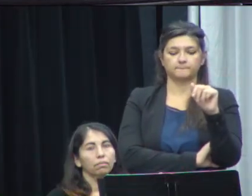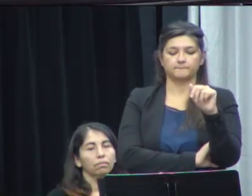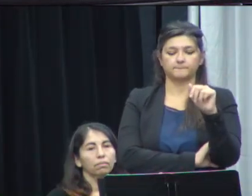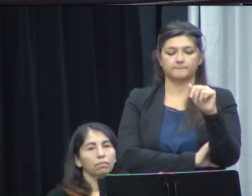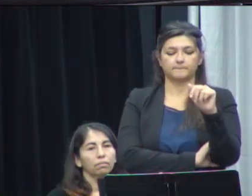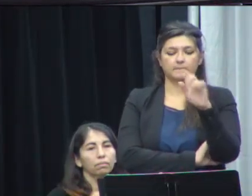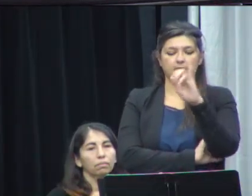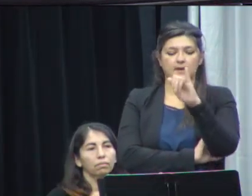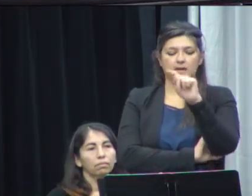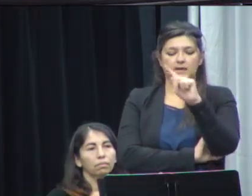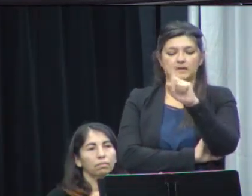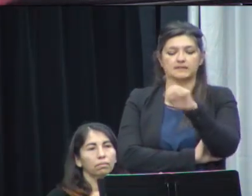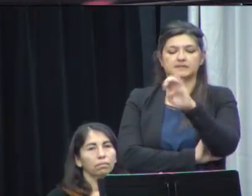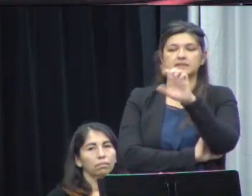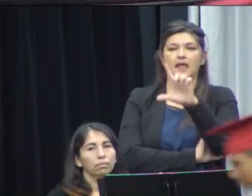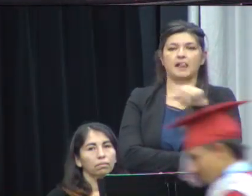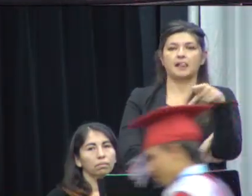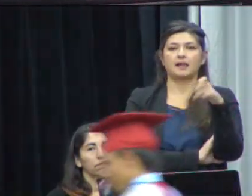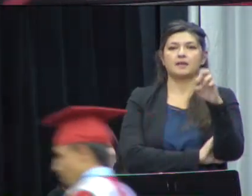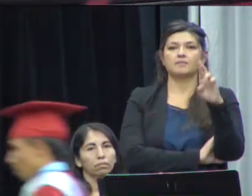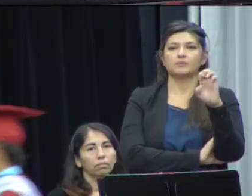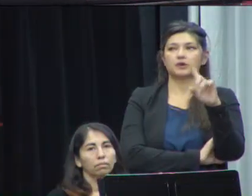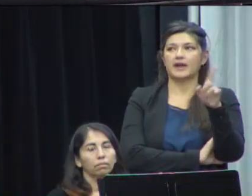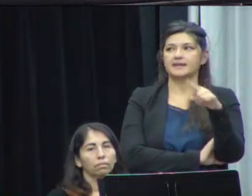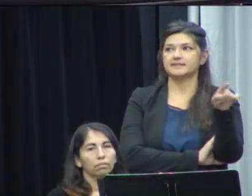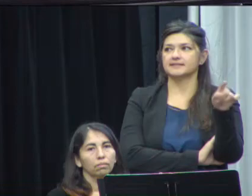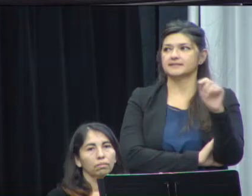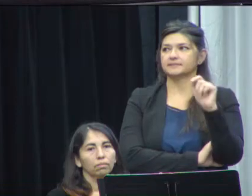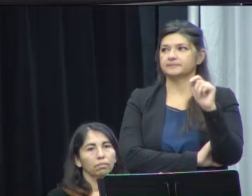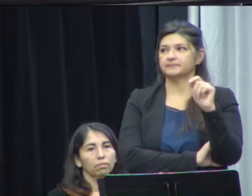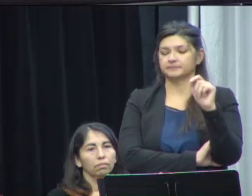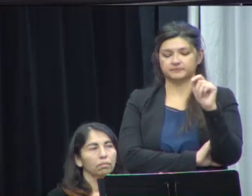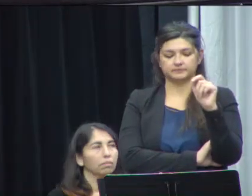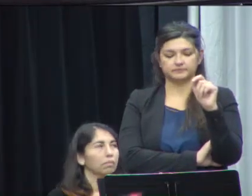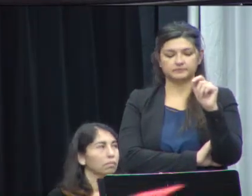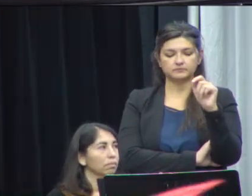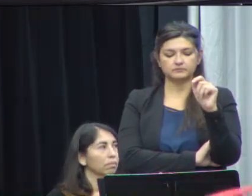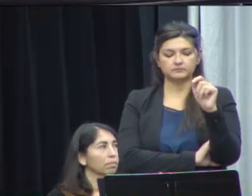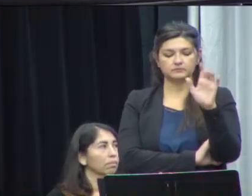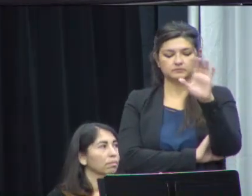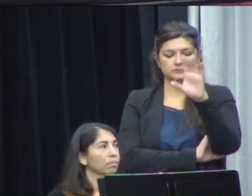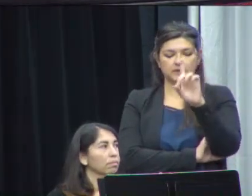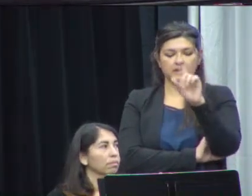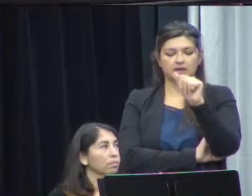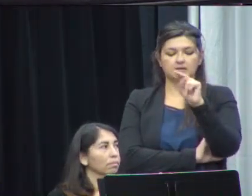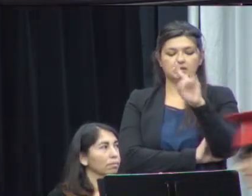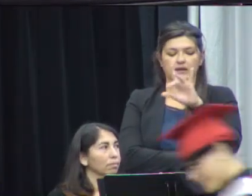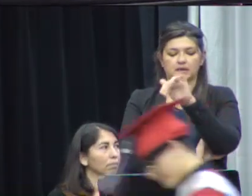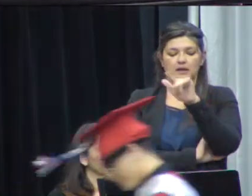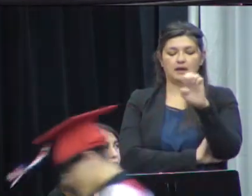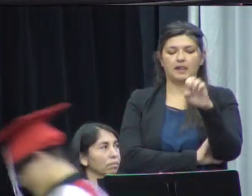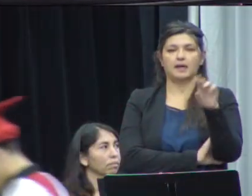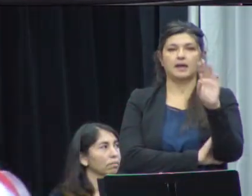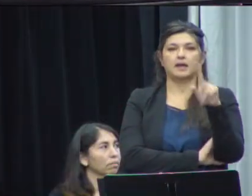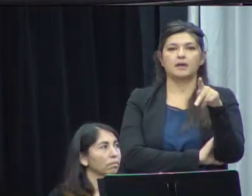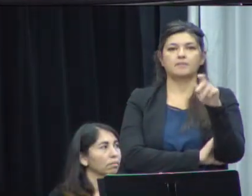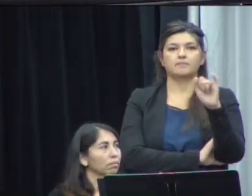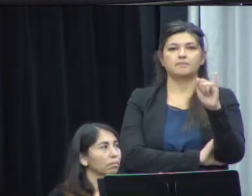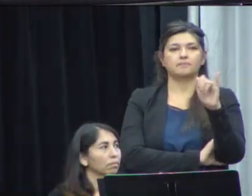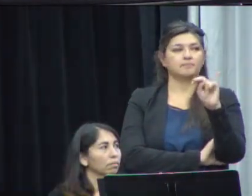Itzel Perez. (audience applauds) Danielle Pina. (audience applauds)